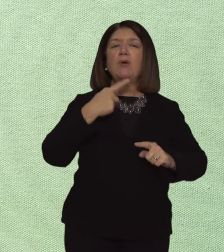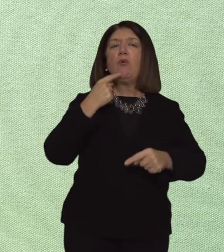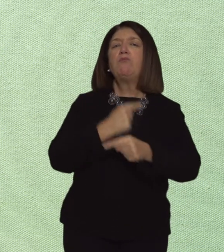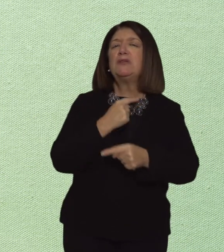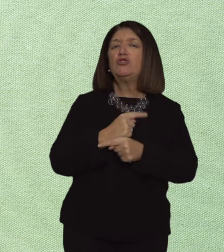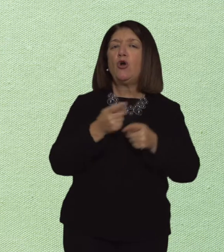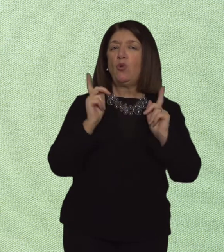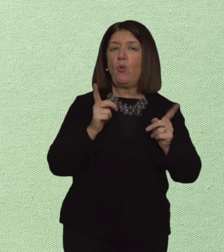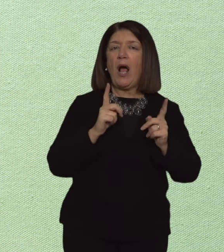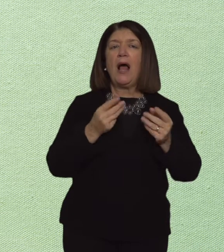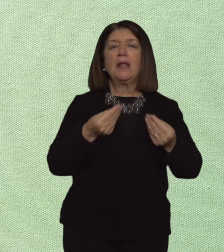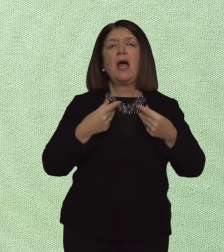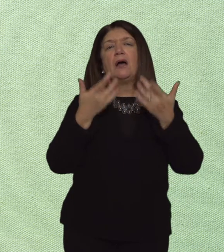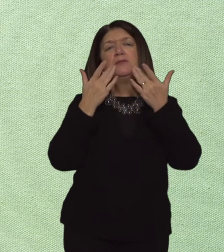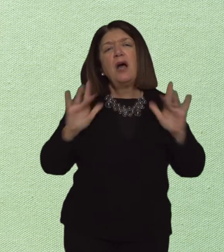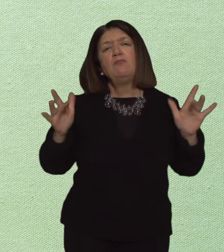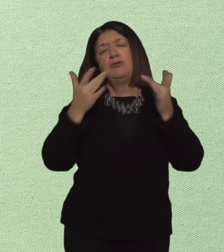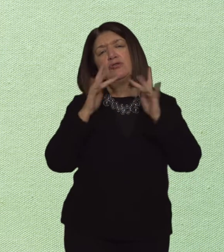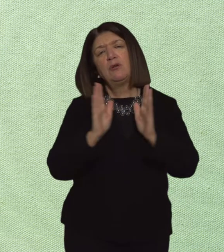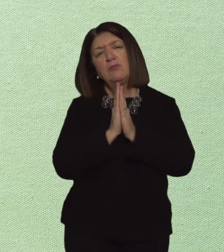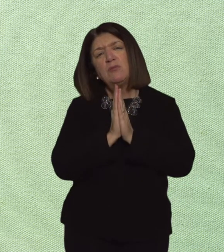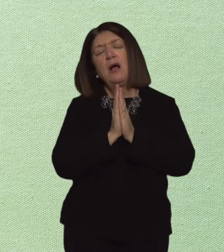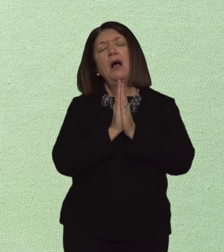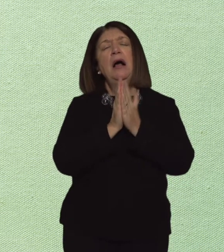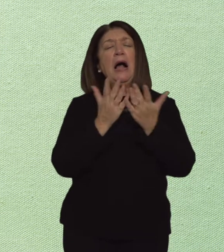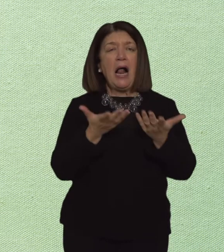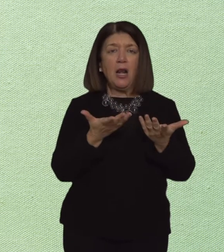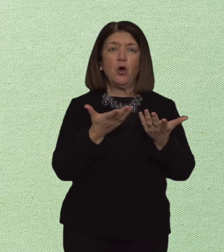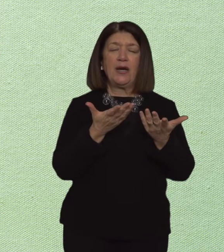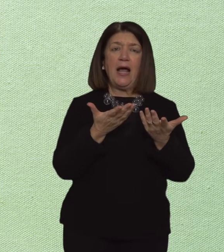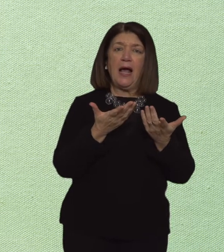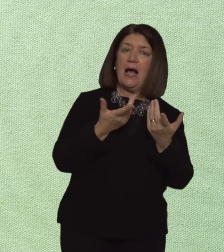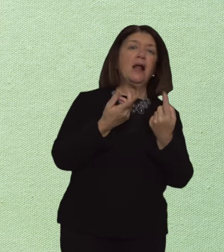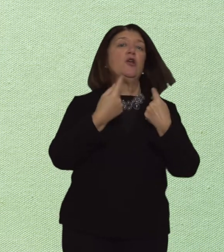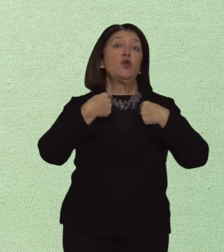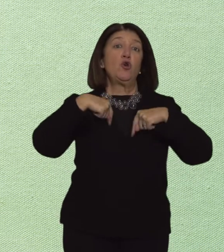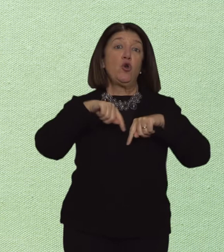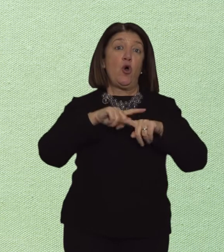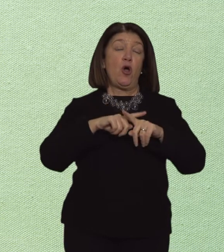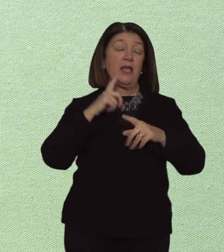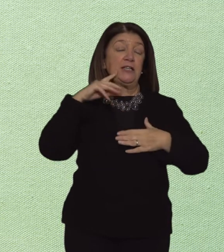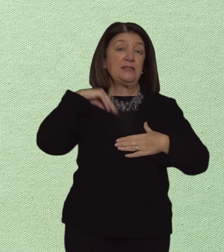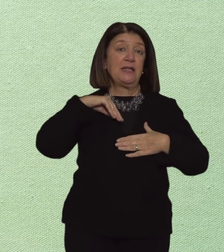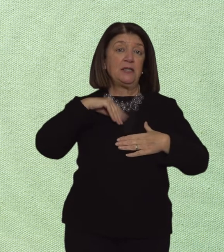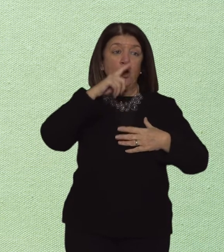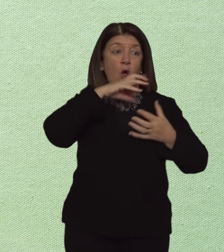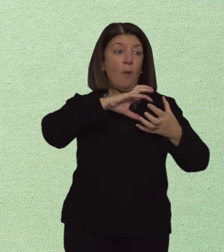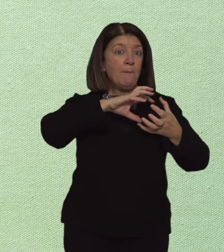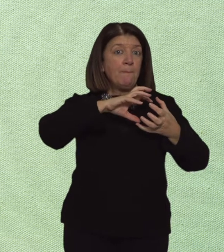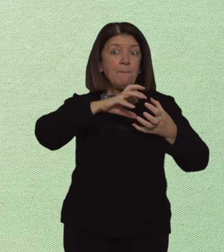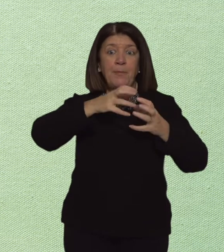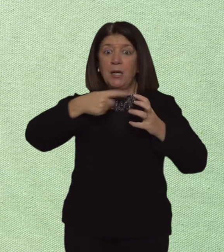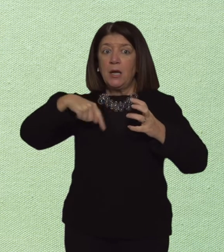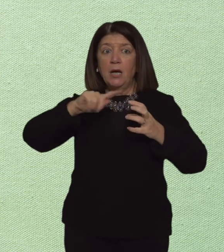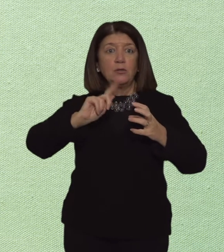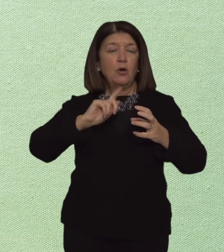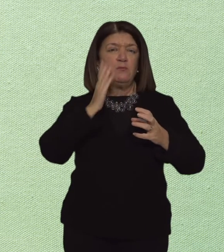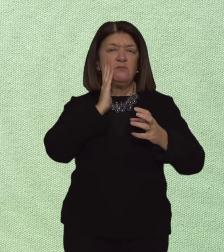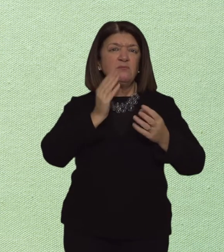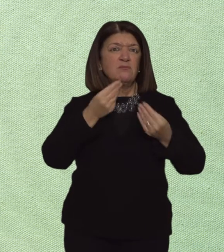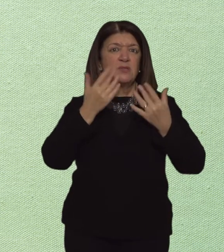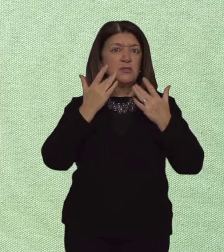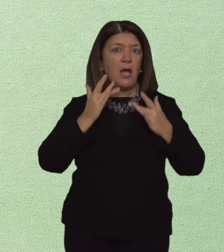necessità di rendere tutto molto più tutto meno profondo, tutto molto più superficiale e le identità,